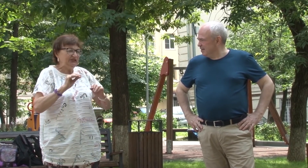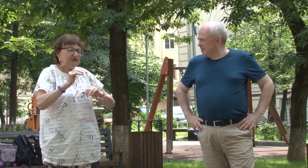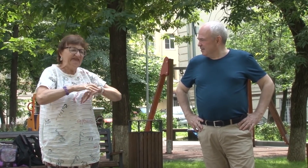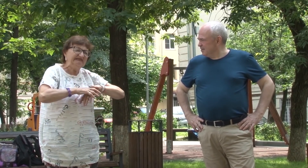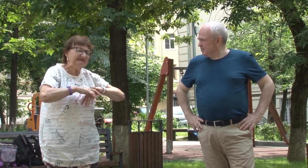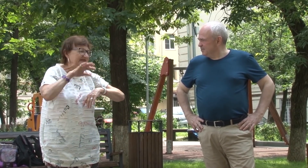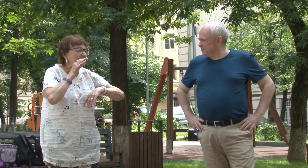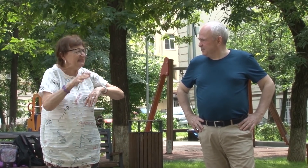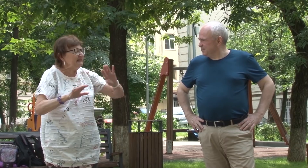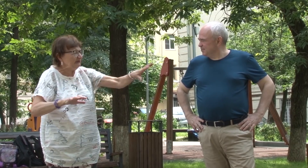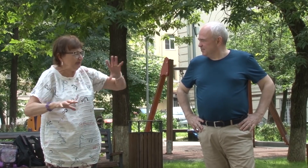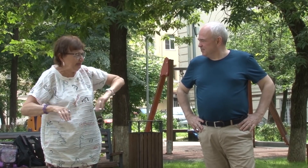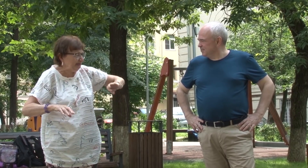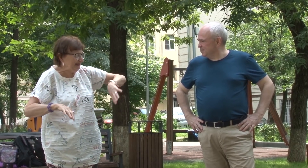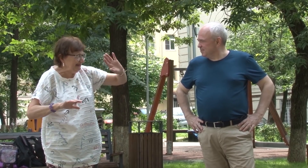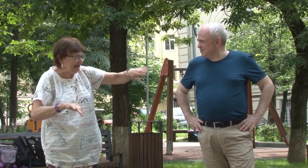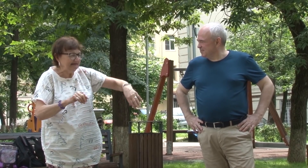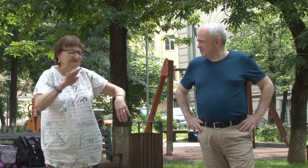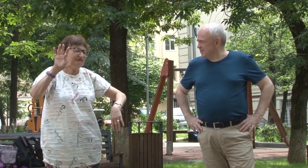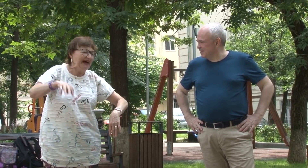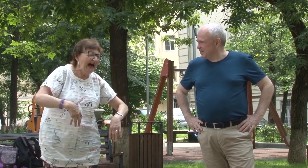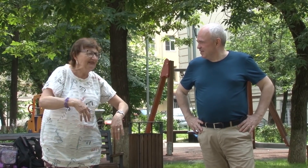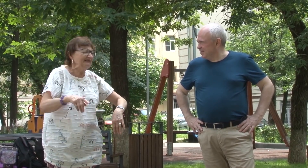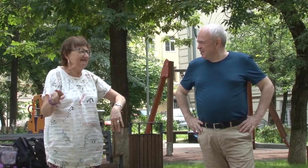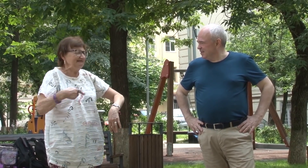Шеф слушал: «Ладно. Хватит, успокойся». Штрафовал.